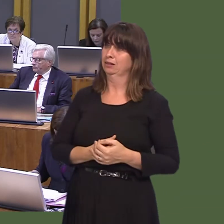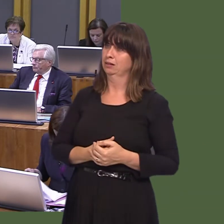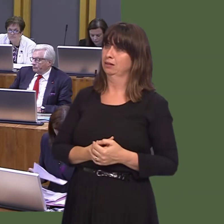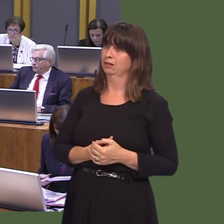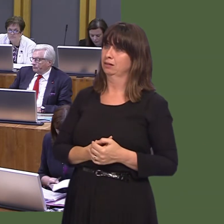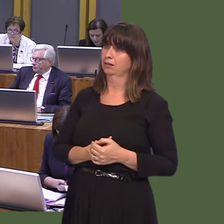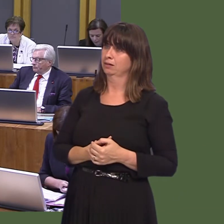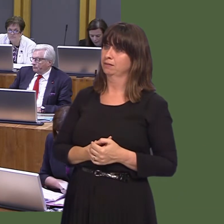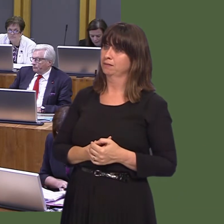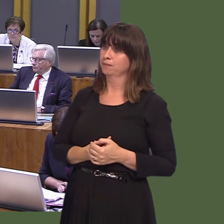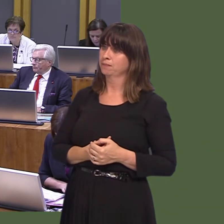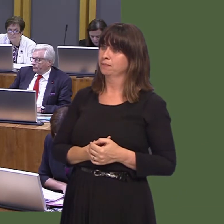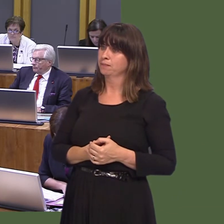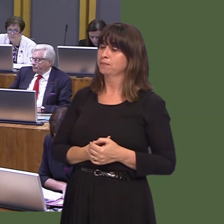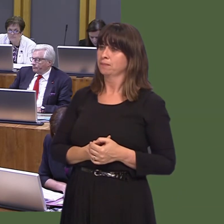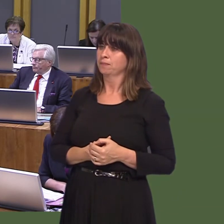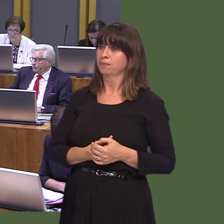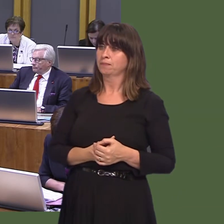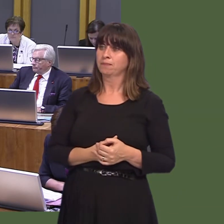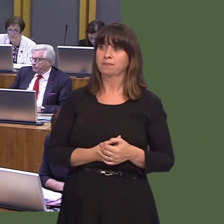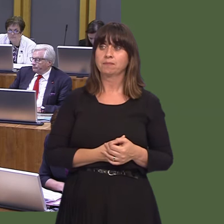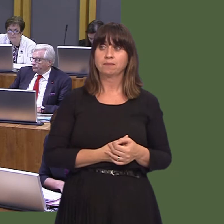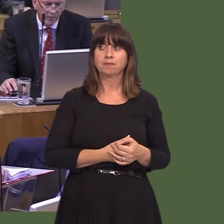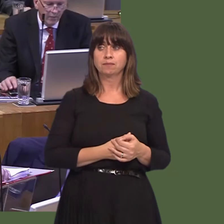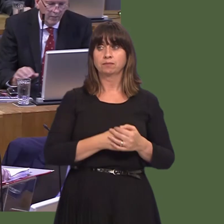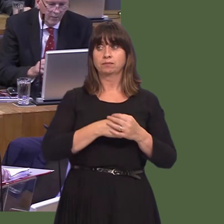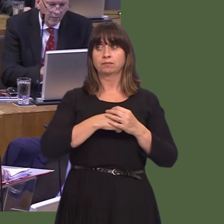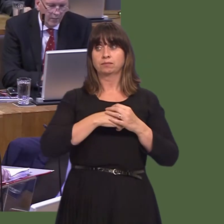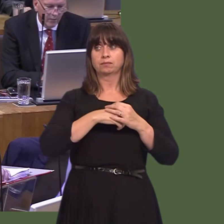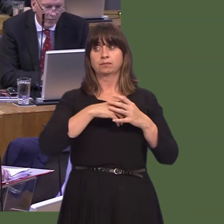Un enghraifft yw Llys Rhosyr, a'r ffaith ein bod ni'n moyn sicrhau bod pobl yn mynd yna,